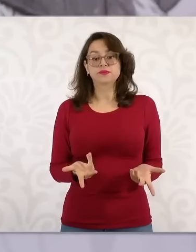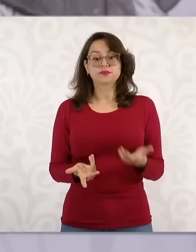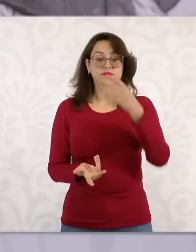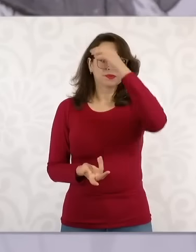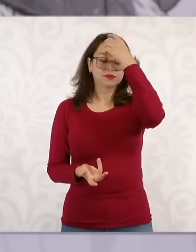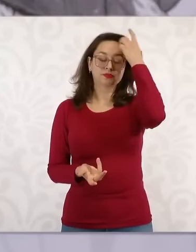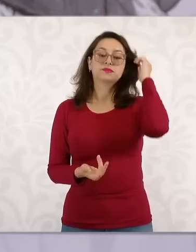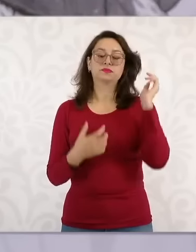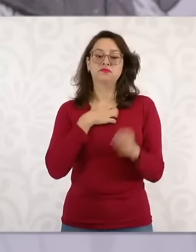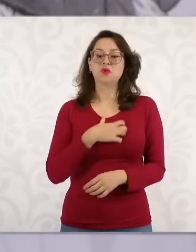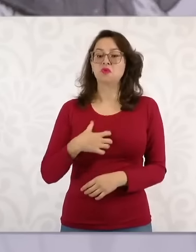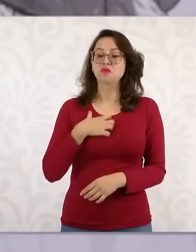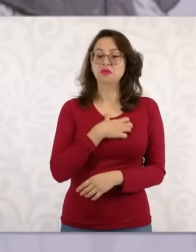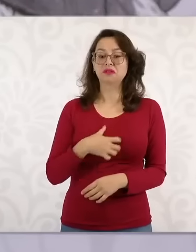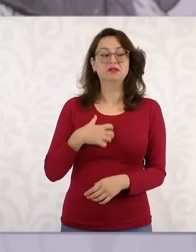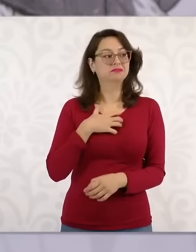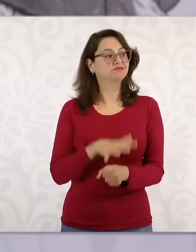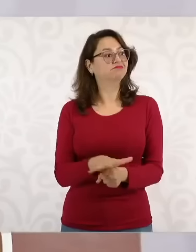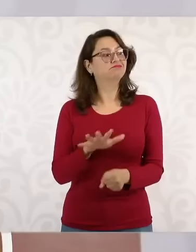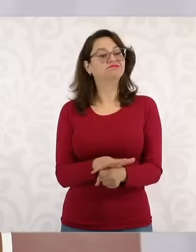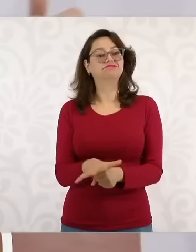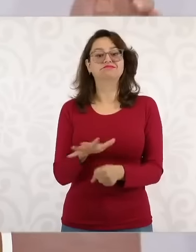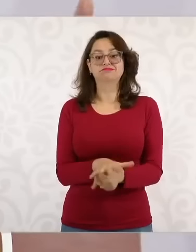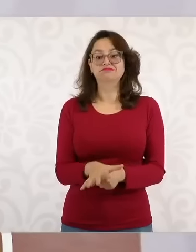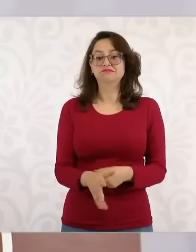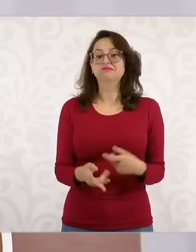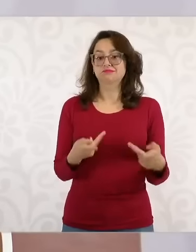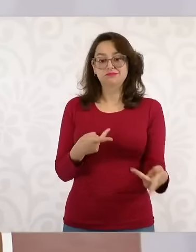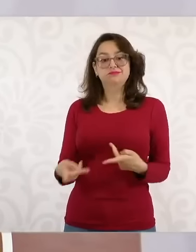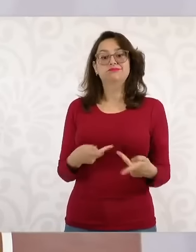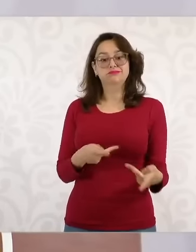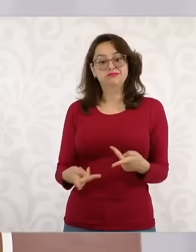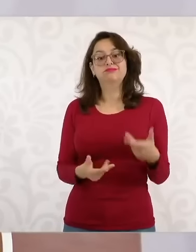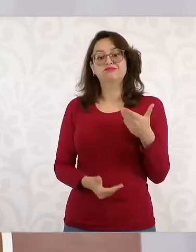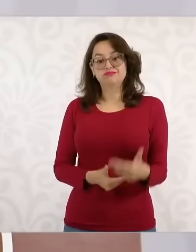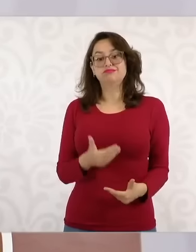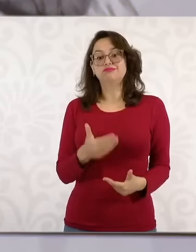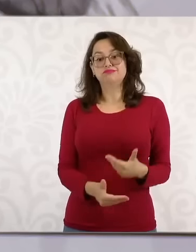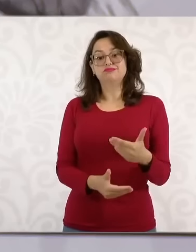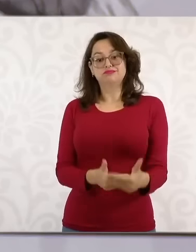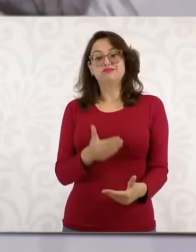yo estoy muy contenta de cómo hemos hecho esta planeación y la garantía, pues, de tener